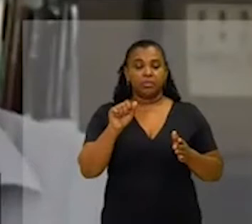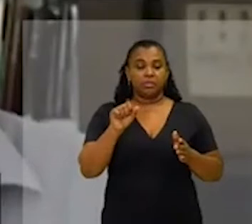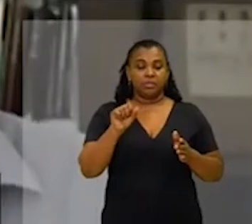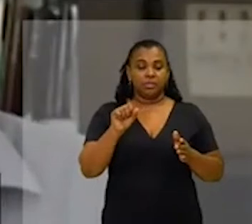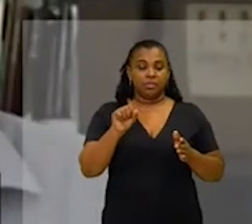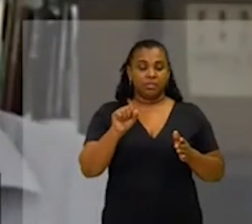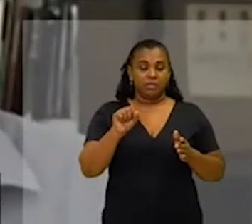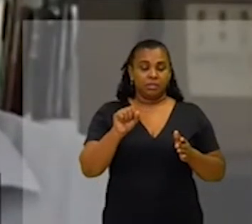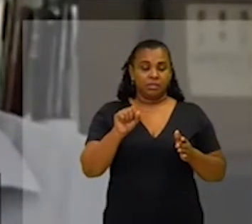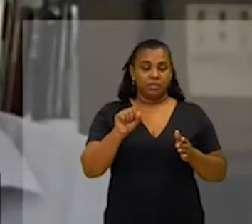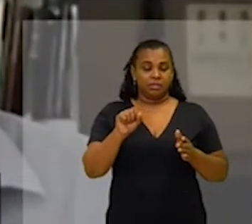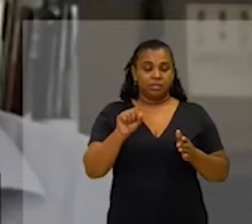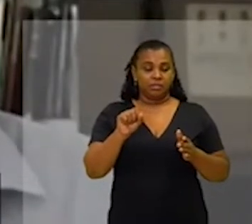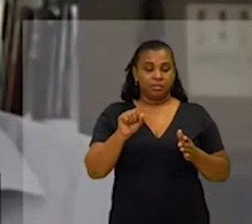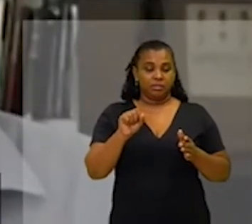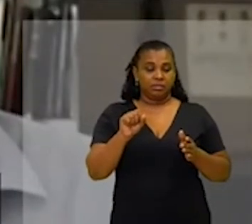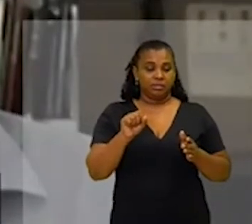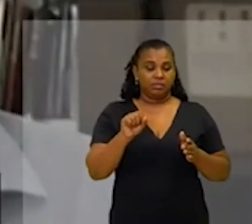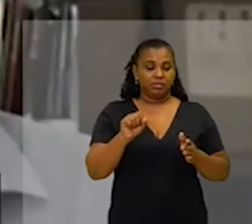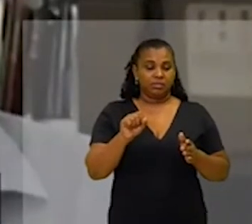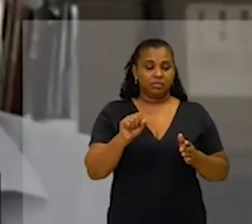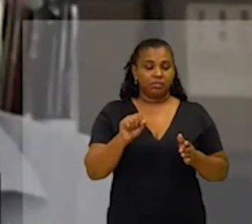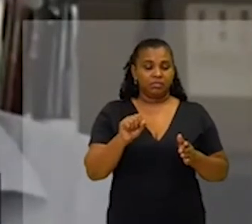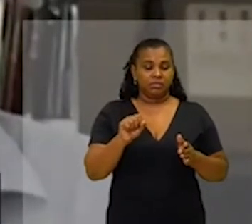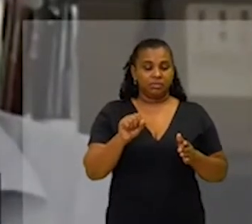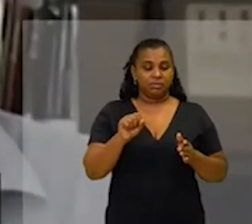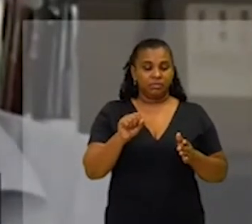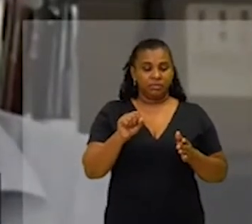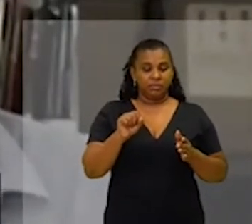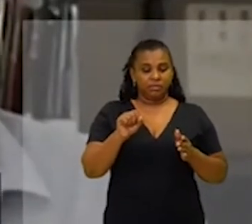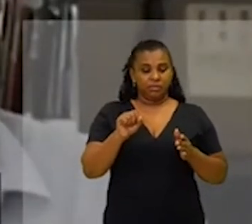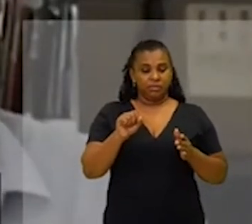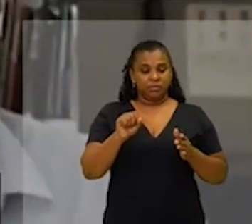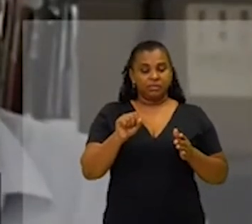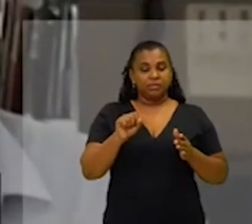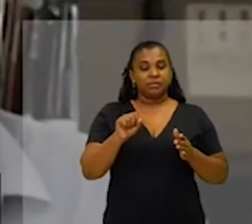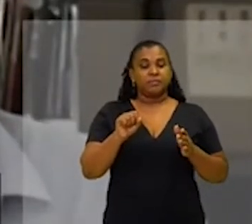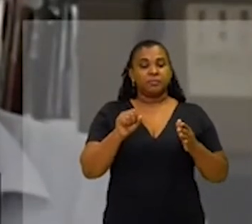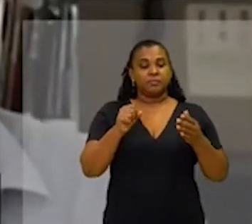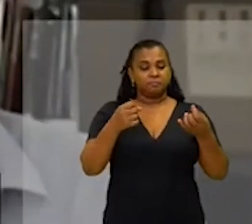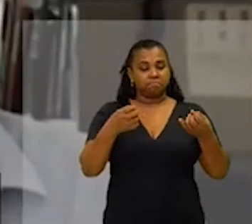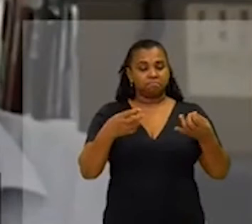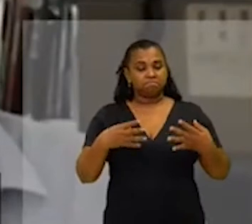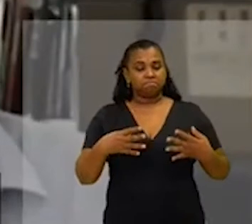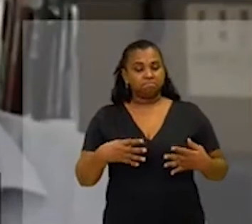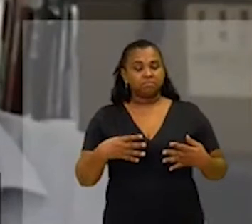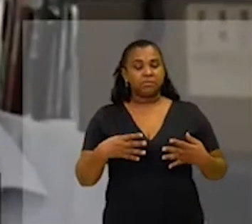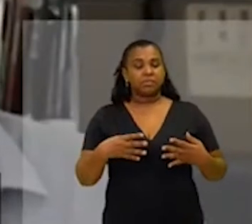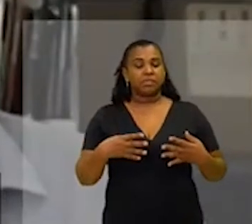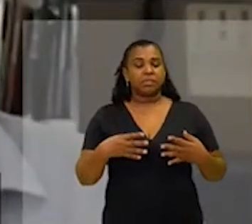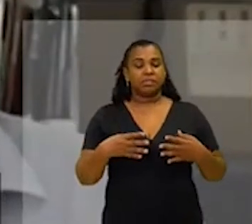nesse pele um um arcabouço importantíssimo reações compensatórias ali ele já falava de